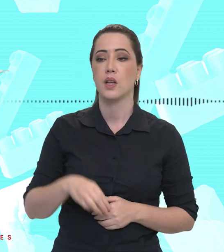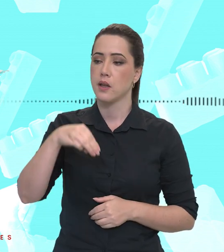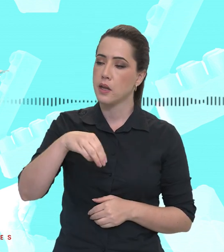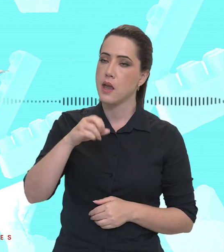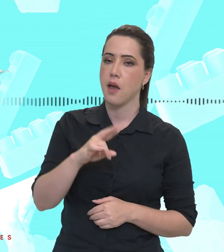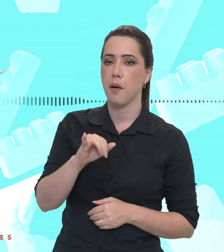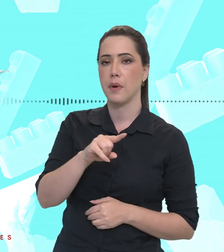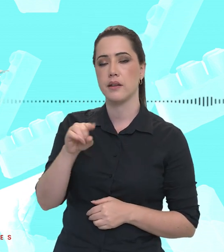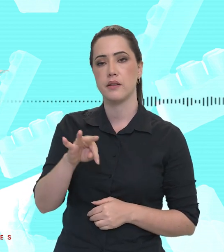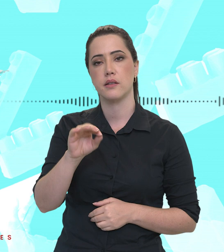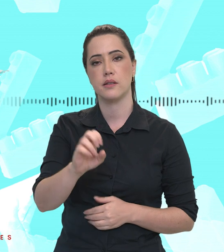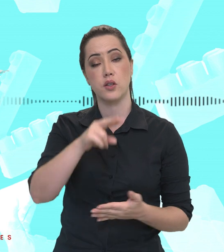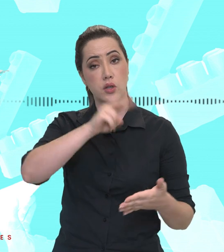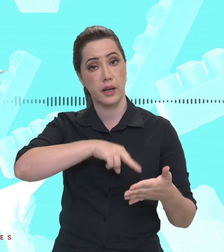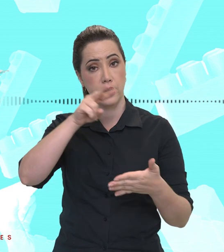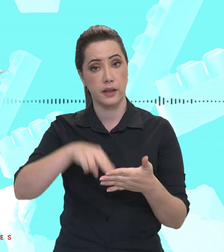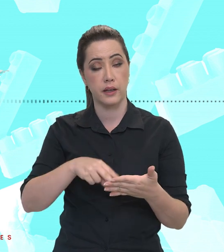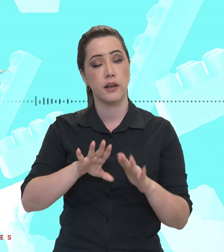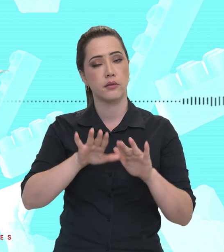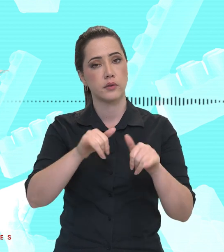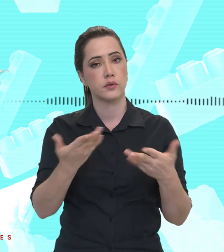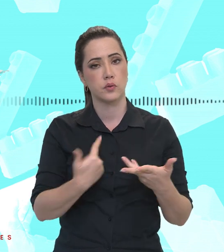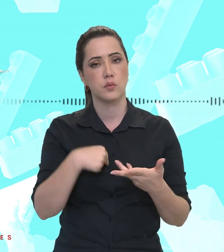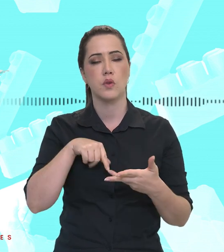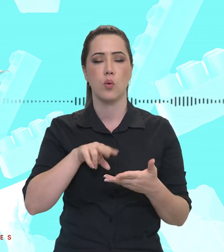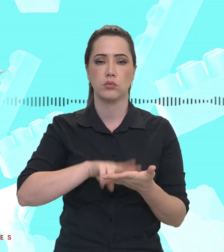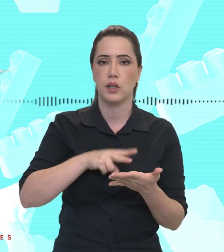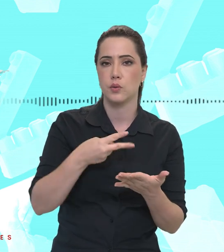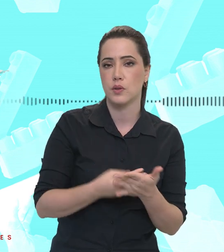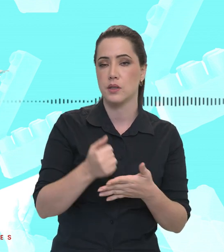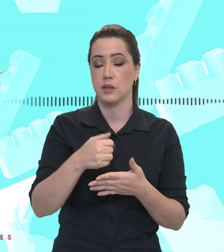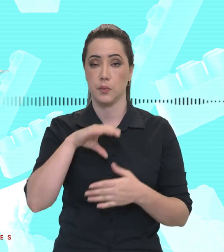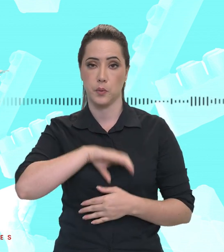[Leyberson] E a Marizete de Souza é quem lê a versão do resumo livremente traduzida para o português.